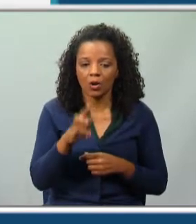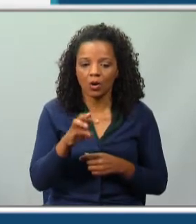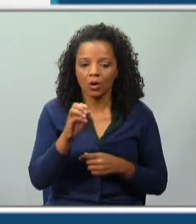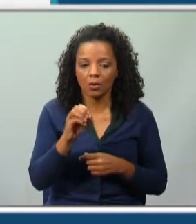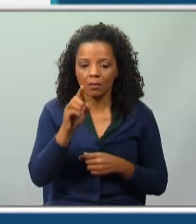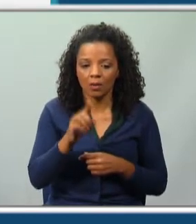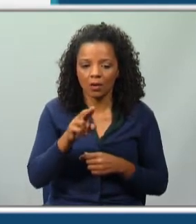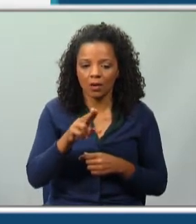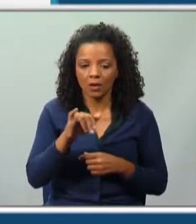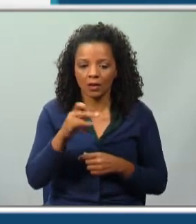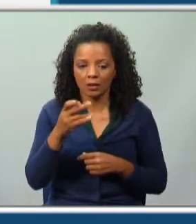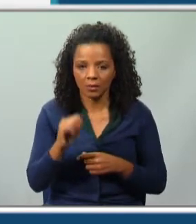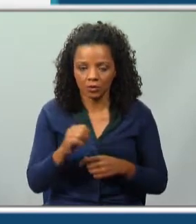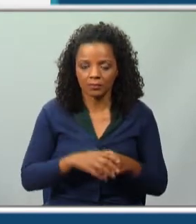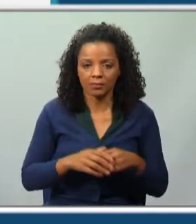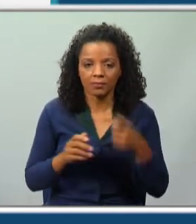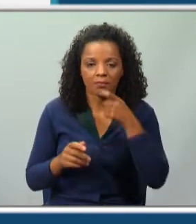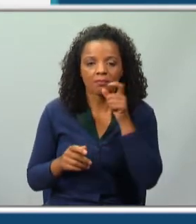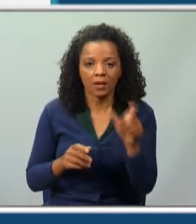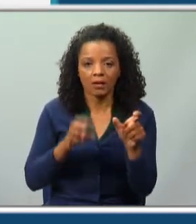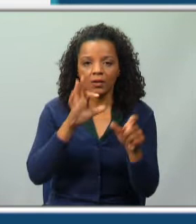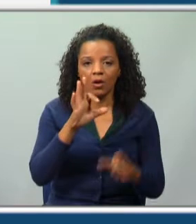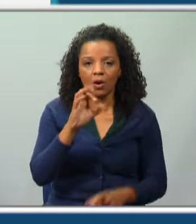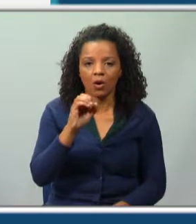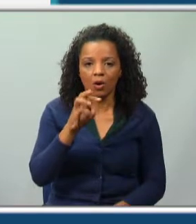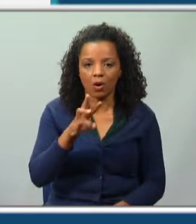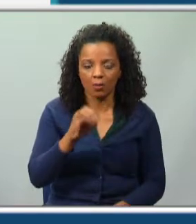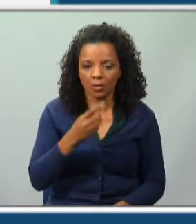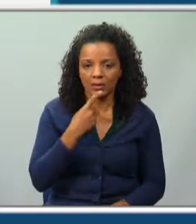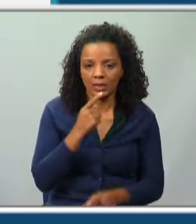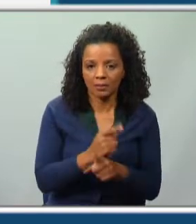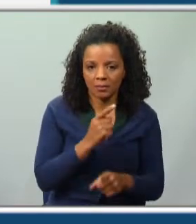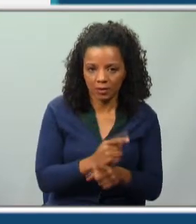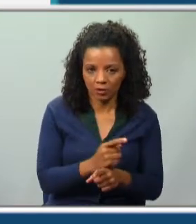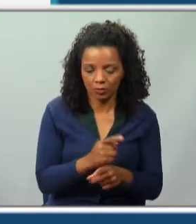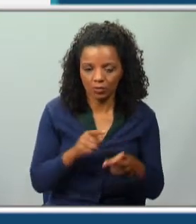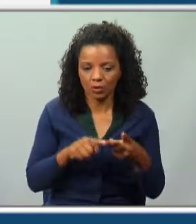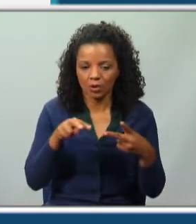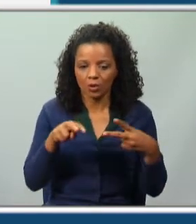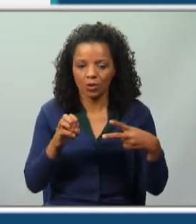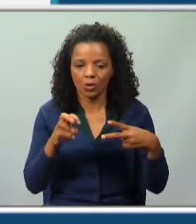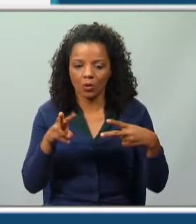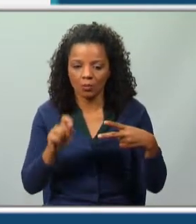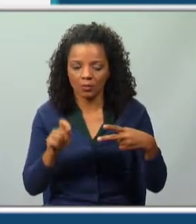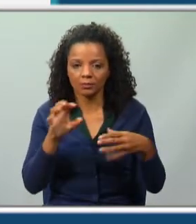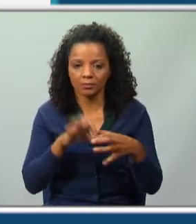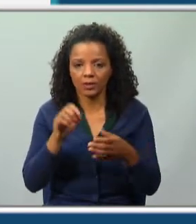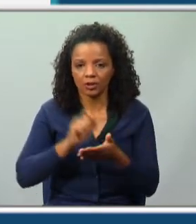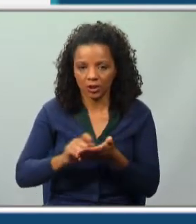para voz ou mal que quer dizer mesmo e nome que quer que se refere a escrita a 對於真正意味著和的聲音或邪惡寫下所指的任何名稱